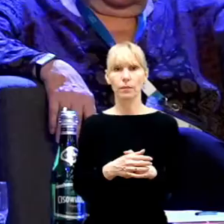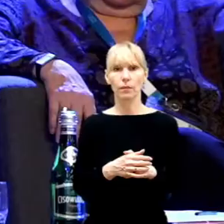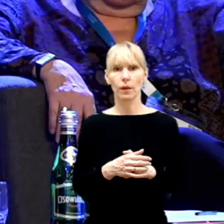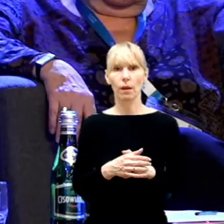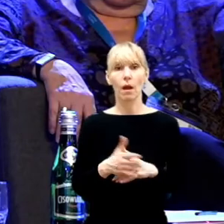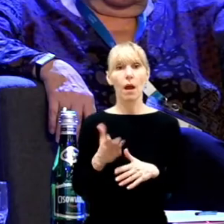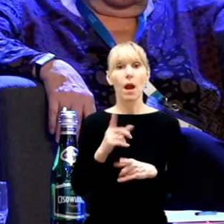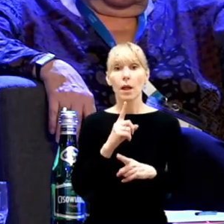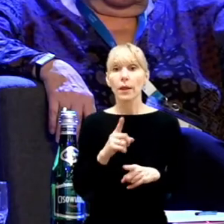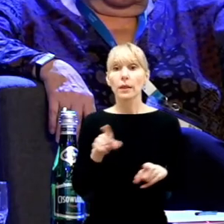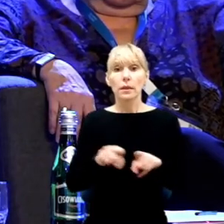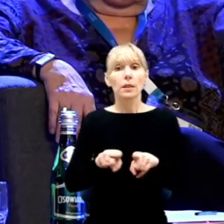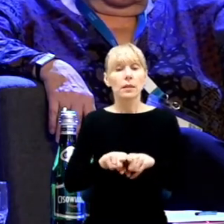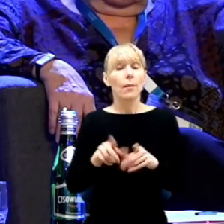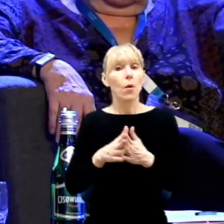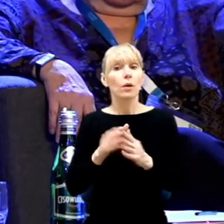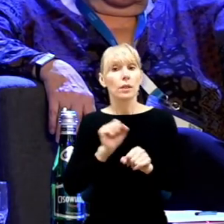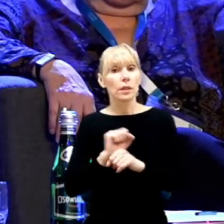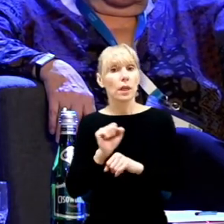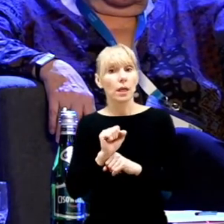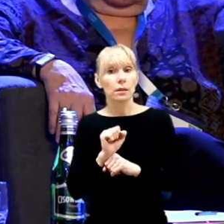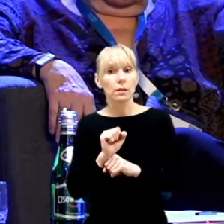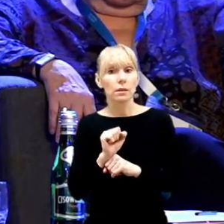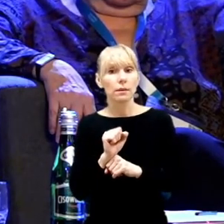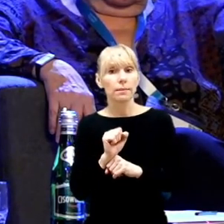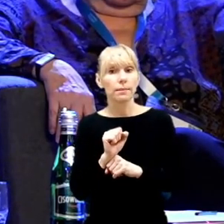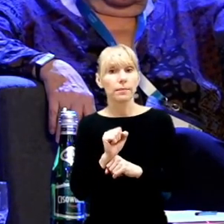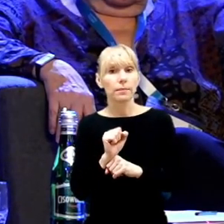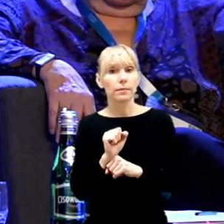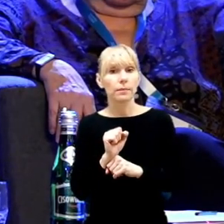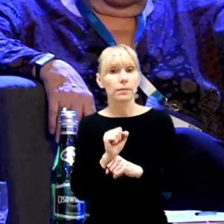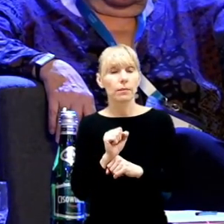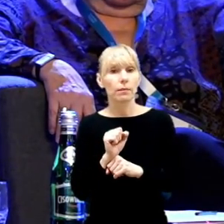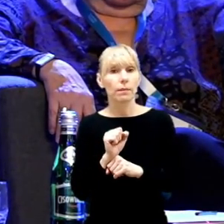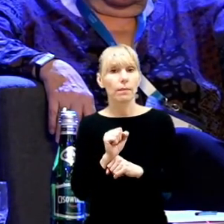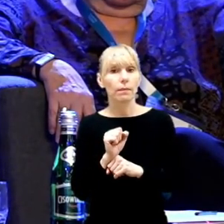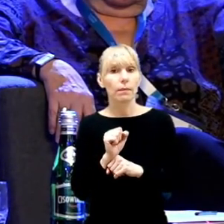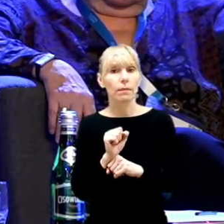Ma dominować w tej chwili rynek pracownika.